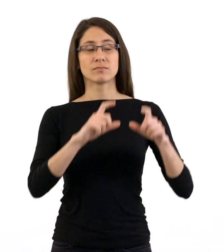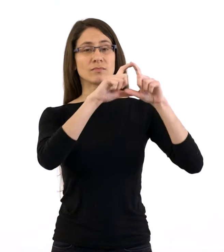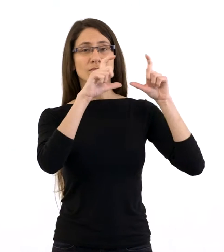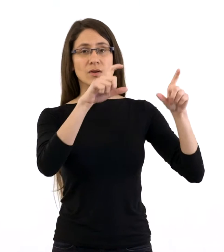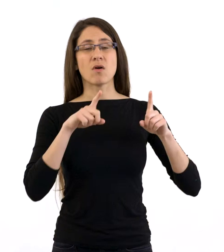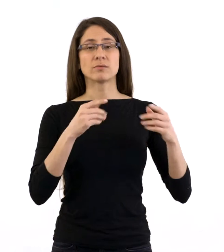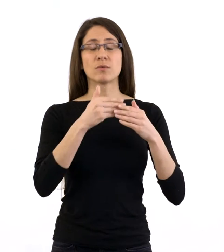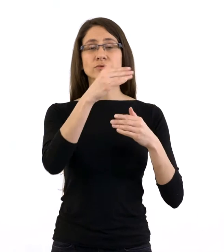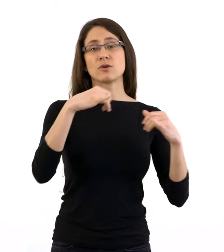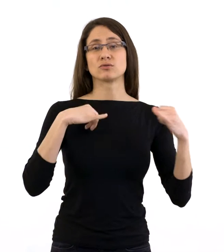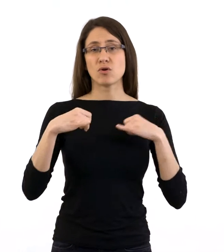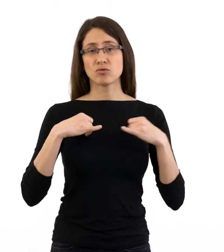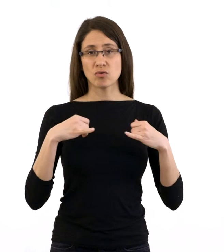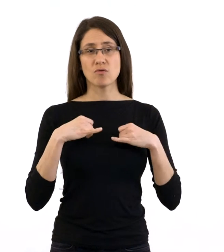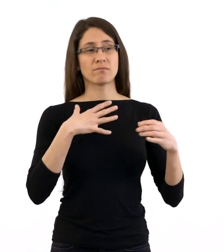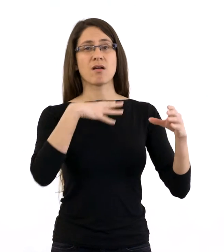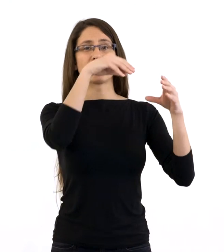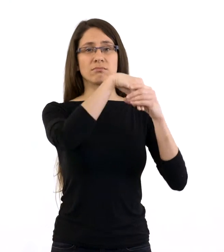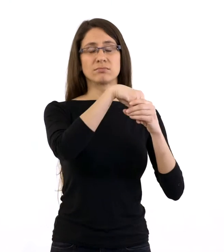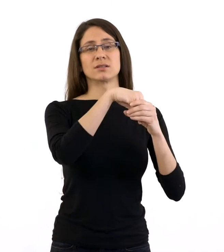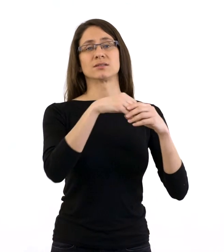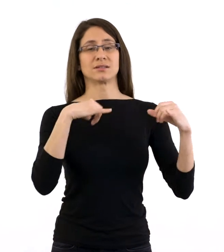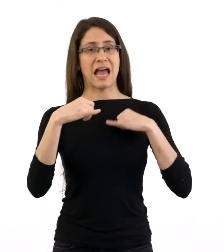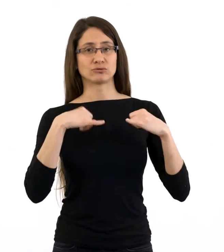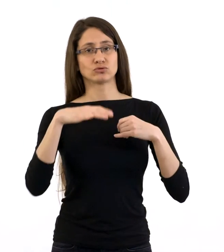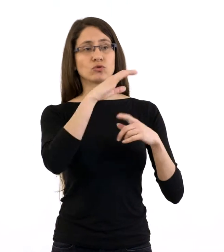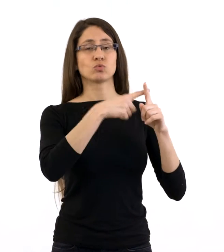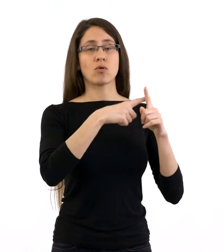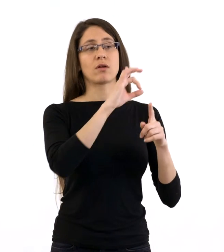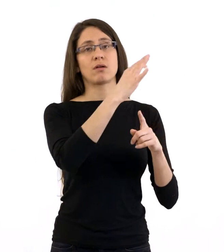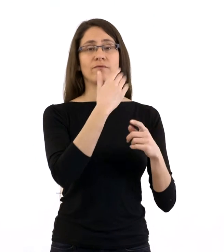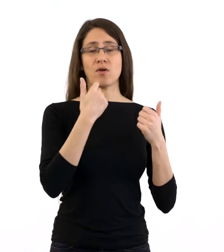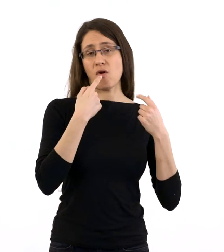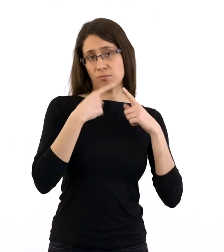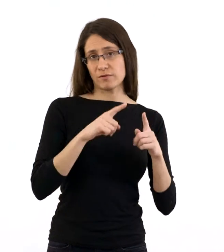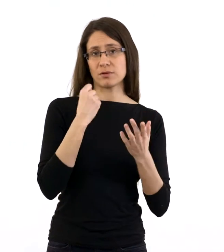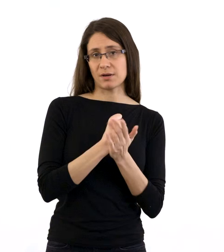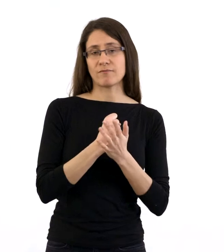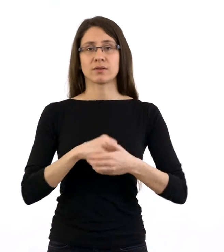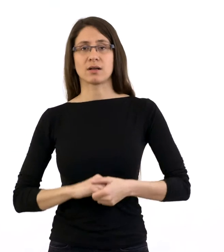Odpowiedzialność prawna członków zarządu organizacji pozarządowej